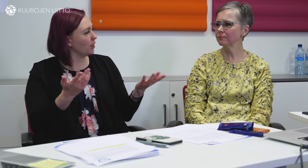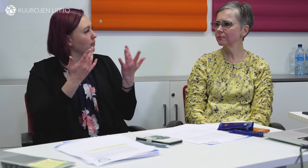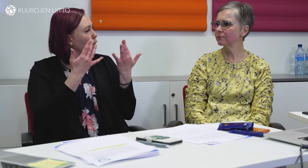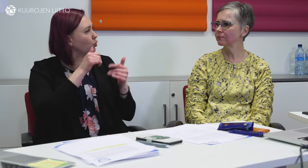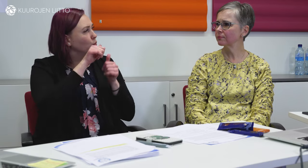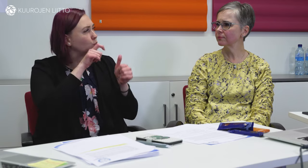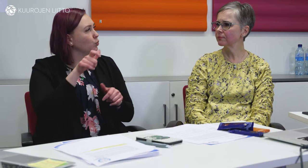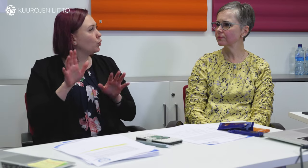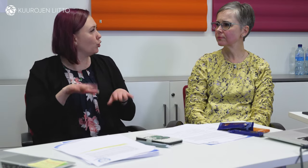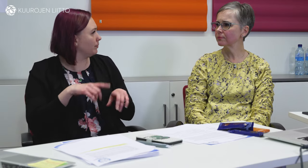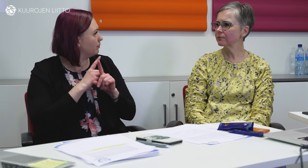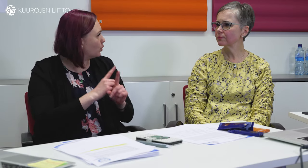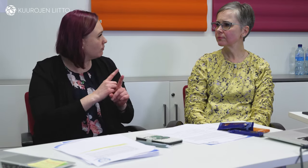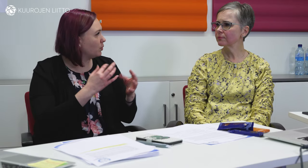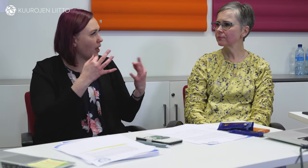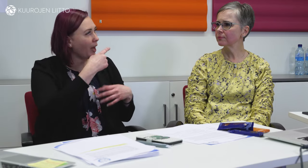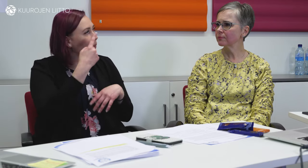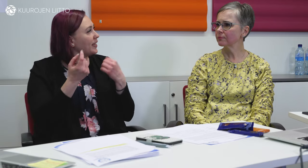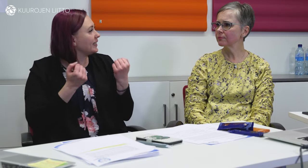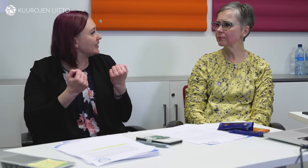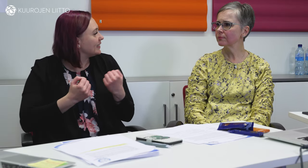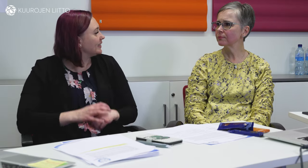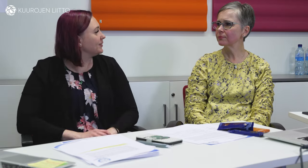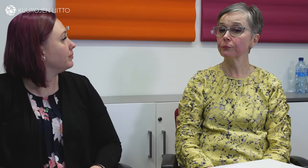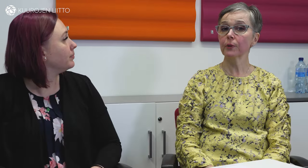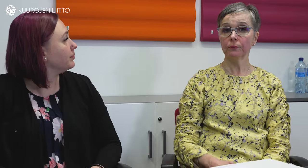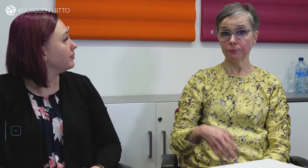Kuinka monta maata kokoukseen osallistui ja kuinka kauan siinä kesti?